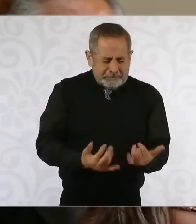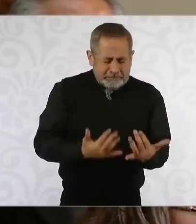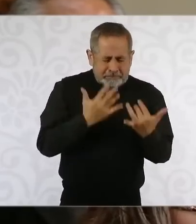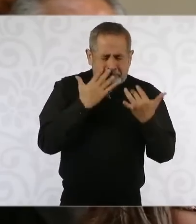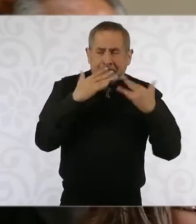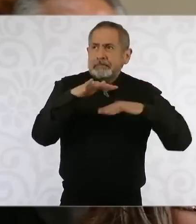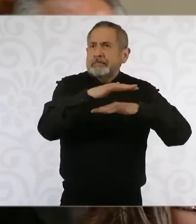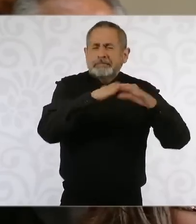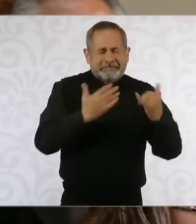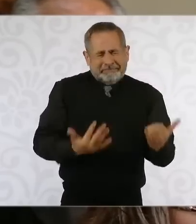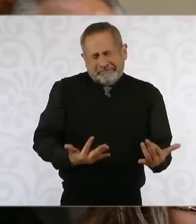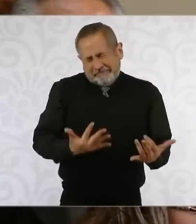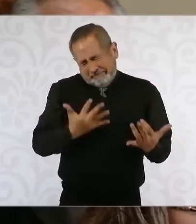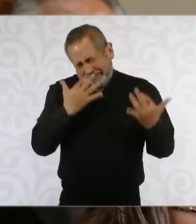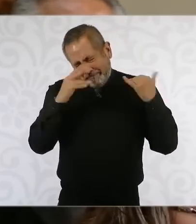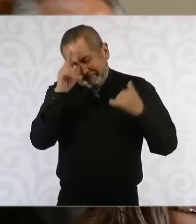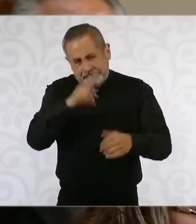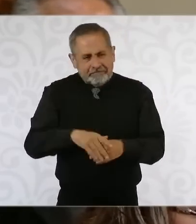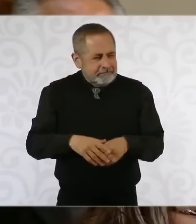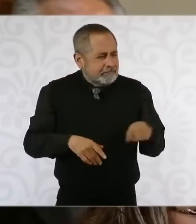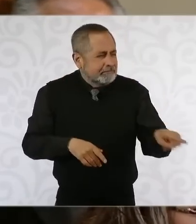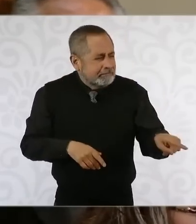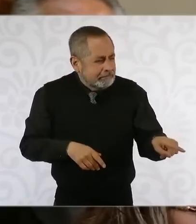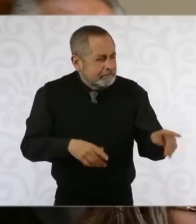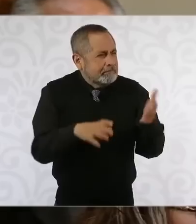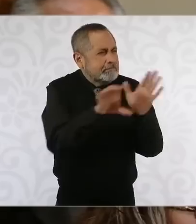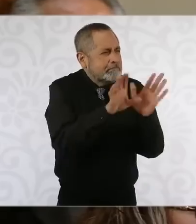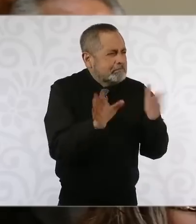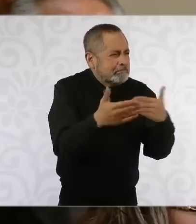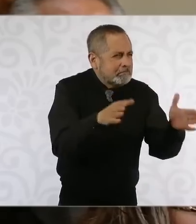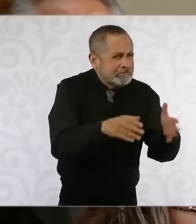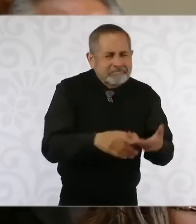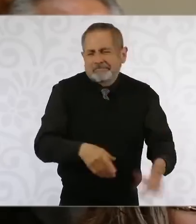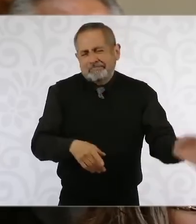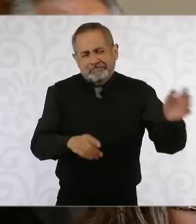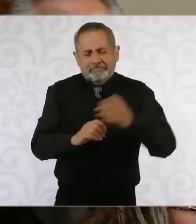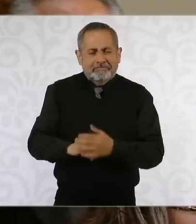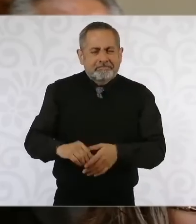en este caso están hablando este Bueno nada más uno de los componentes que es la acetona que es